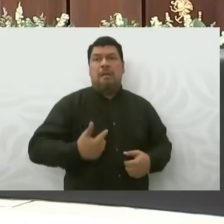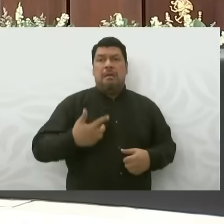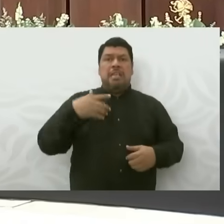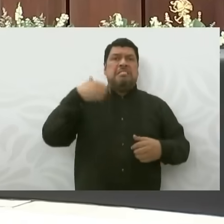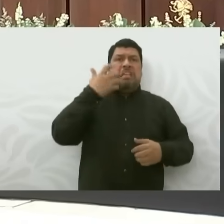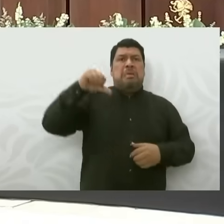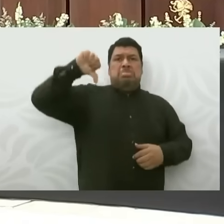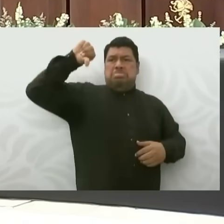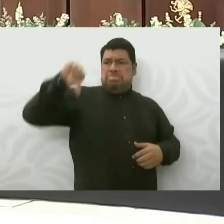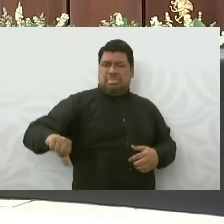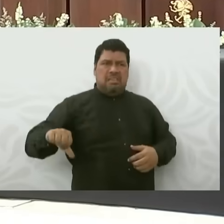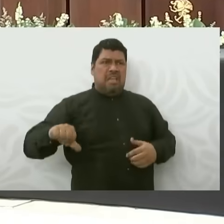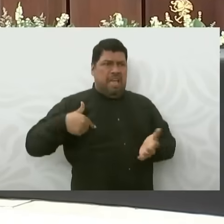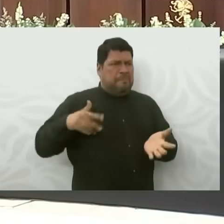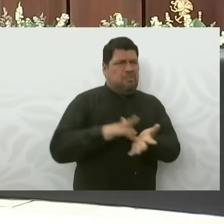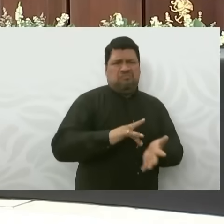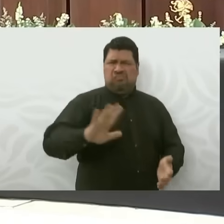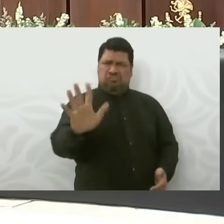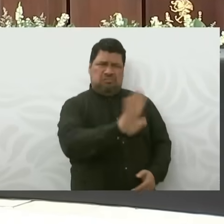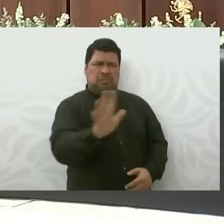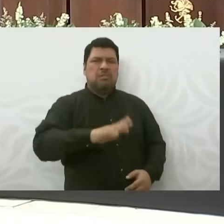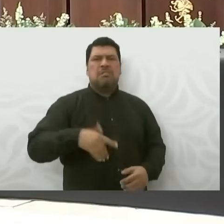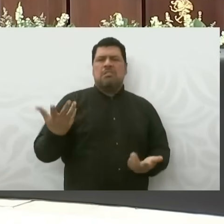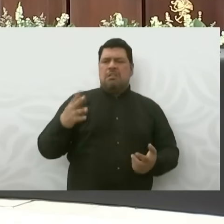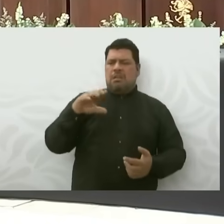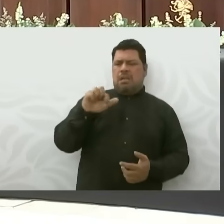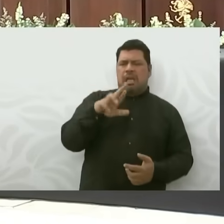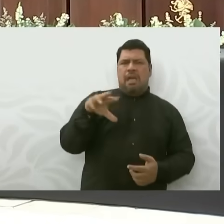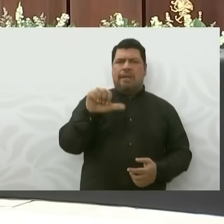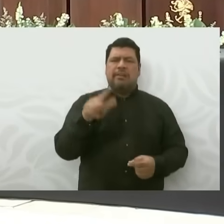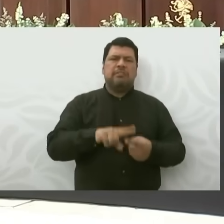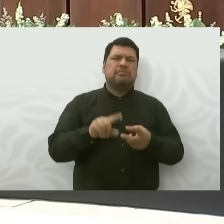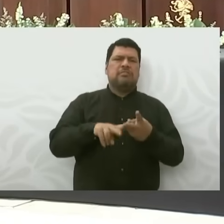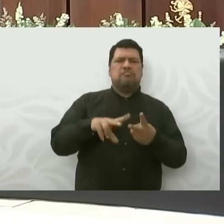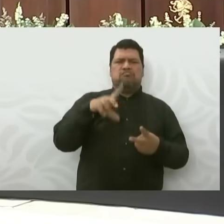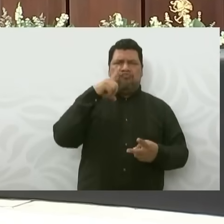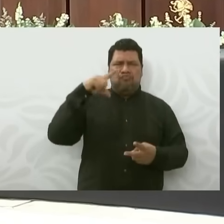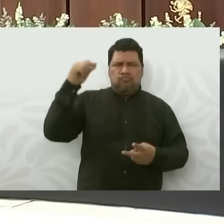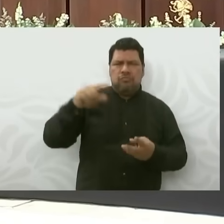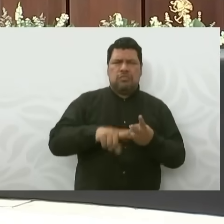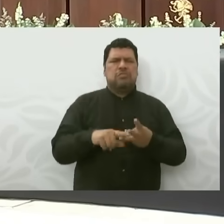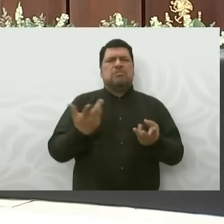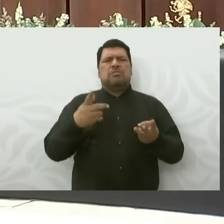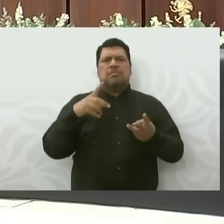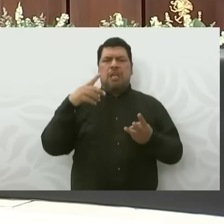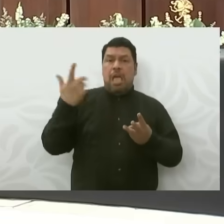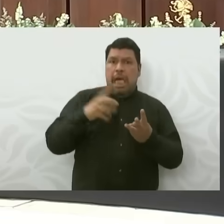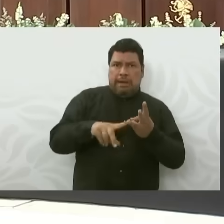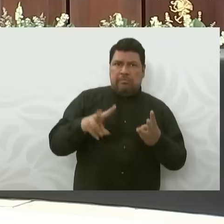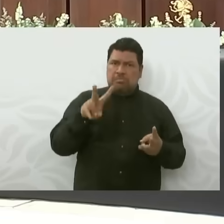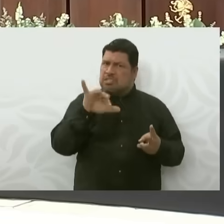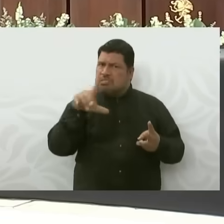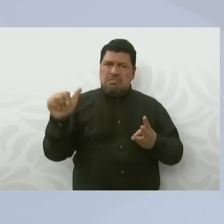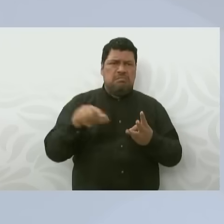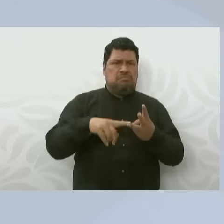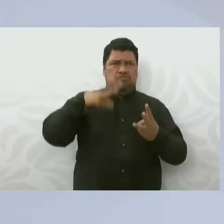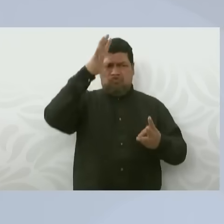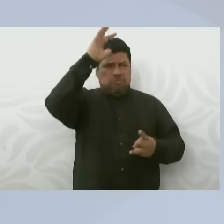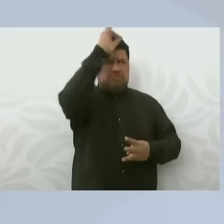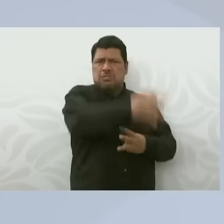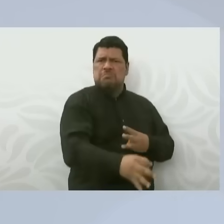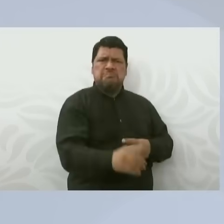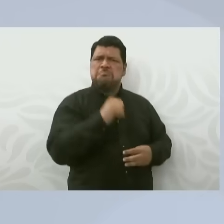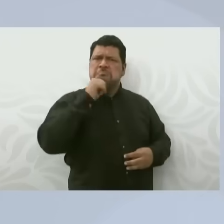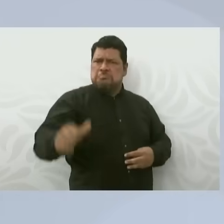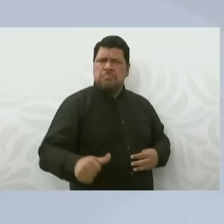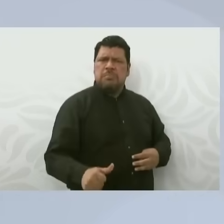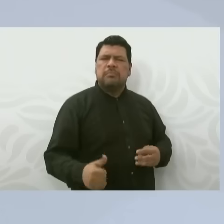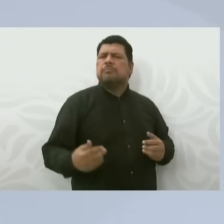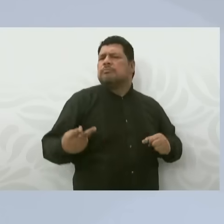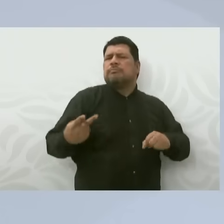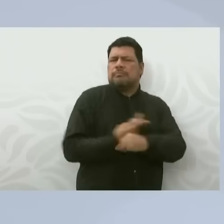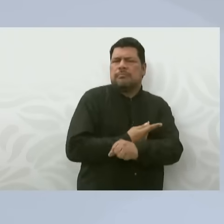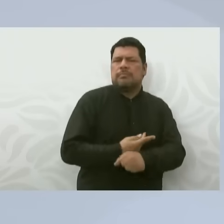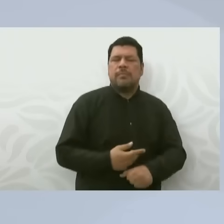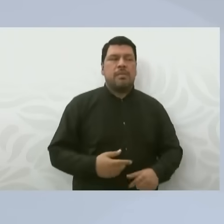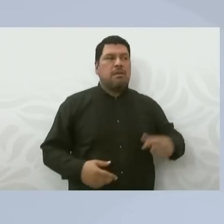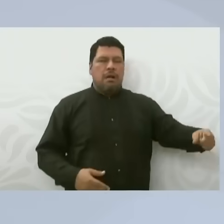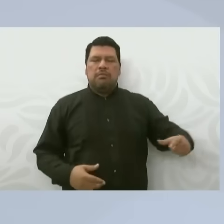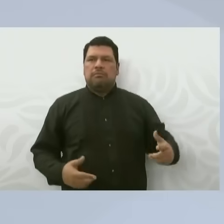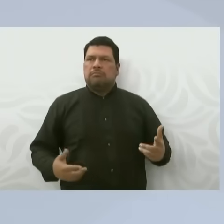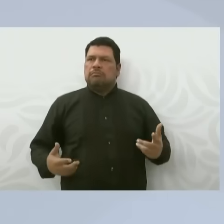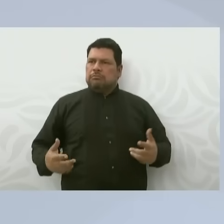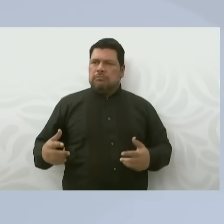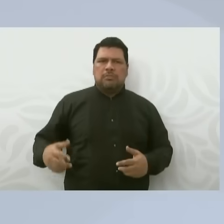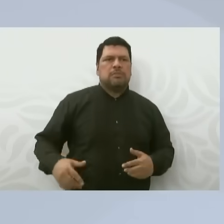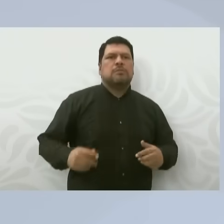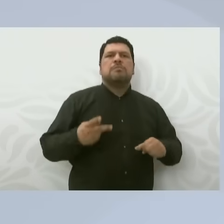Huerta ni Carranza ni Villa ni Zapata lo aceptaron esta acción a todas luces violaba los tratados